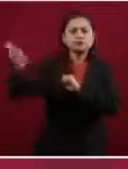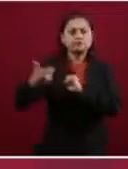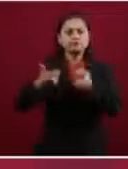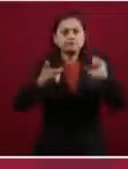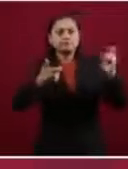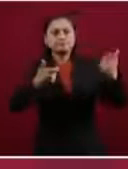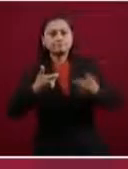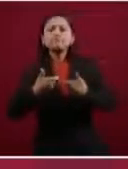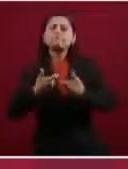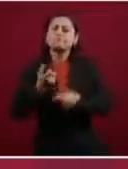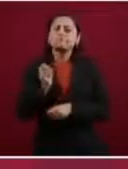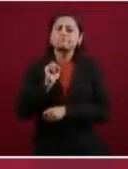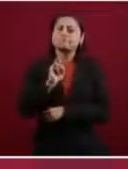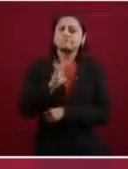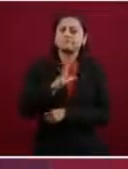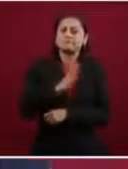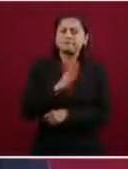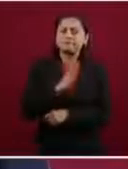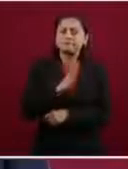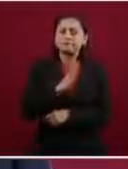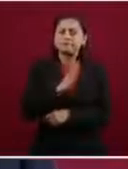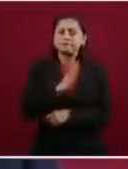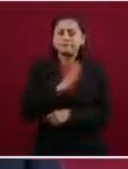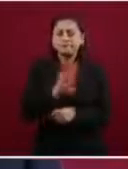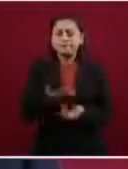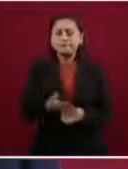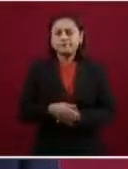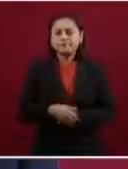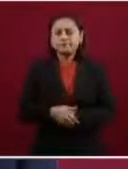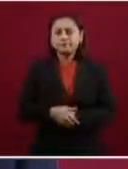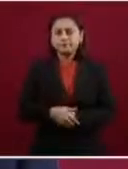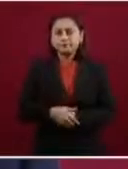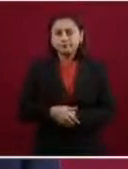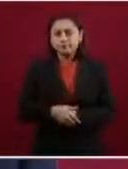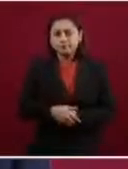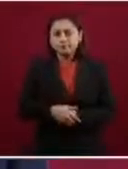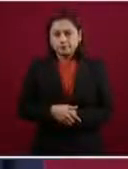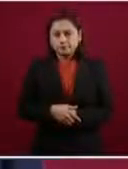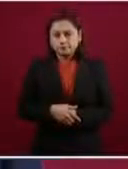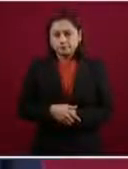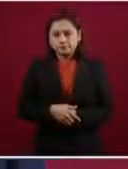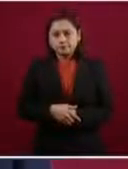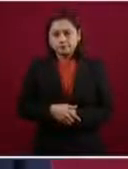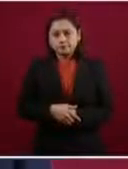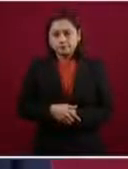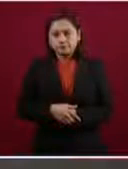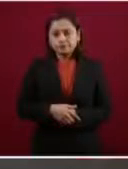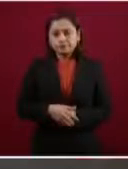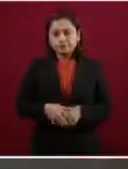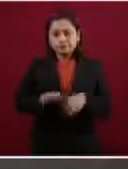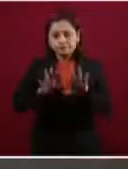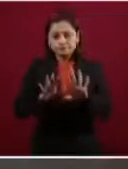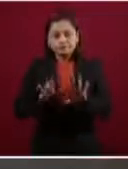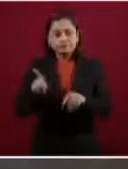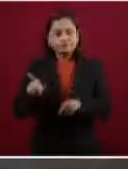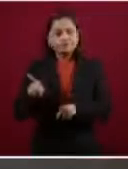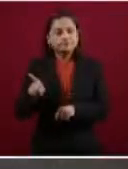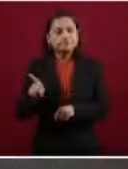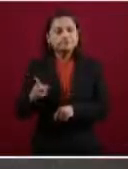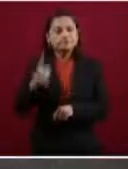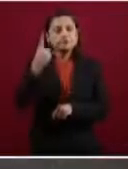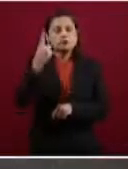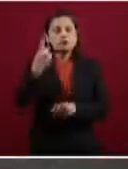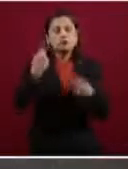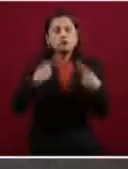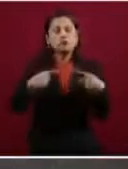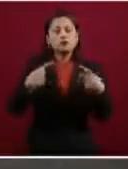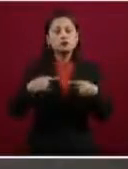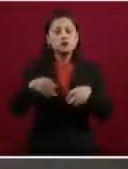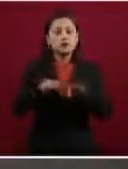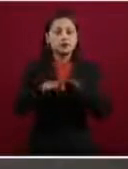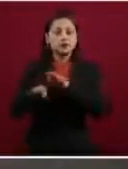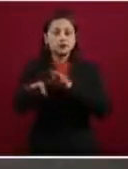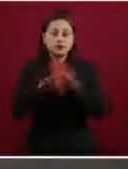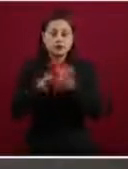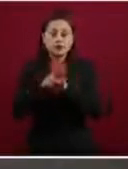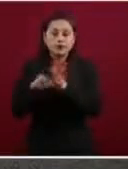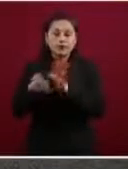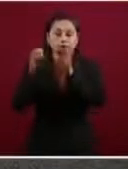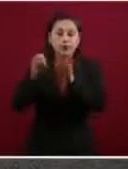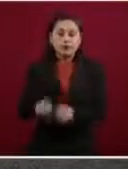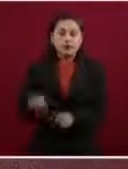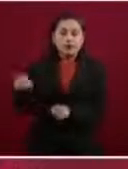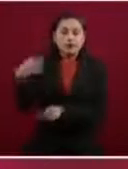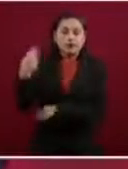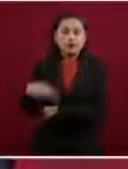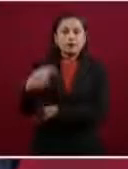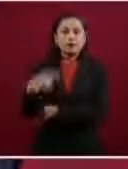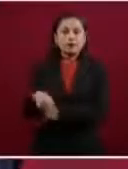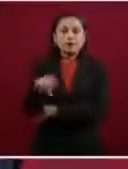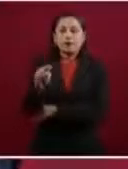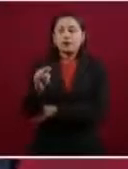Entonces, como decía un buen periodista en mi pueblo, don Trinidad Malpica, don Trino